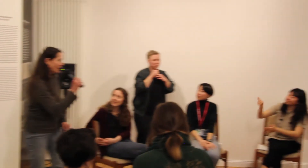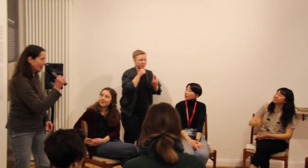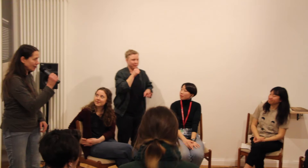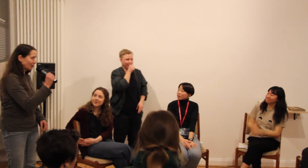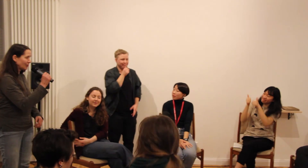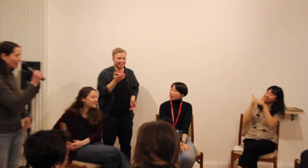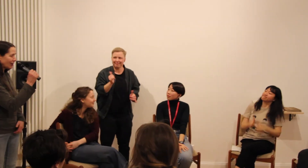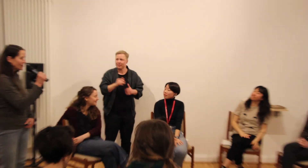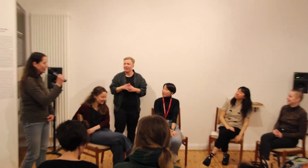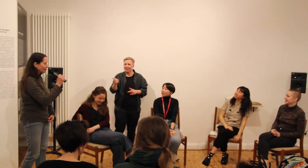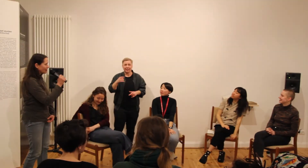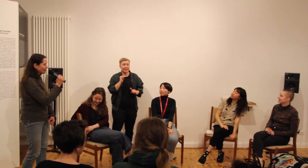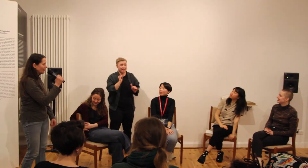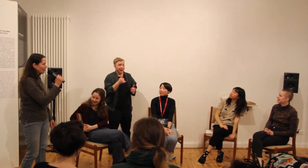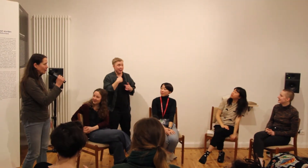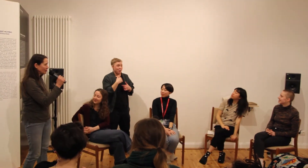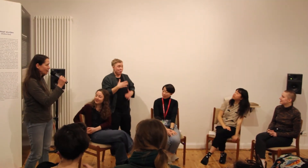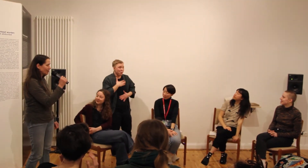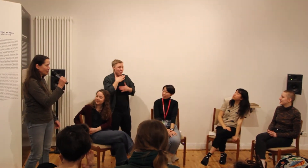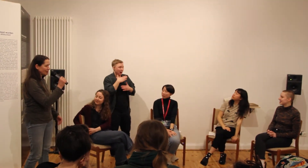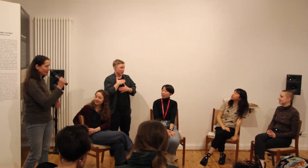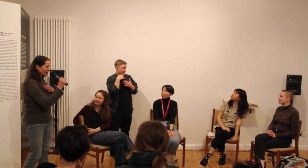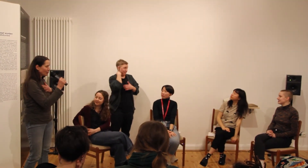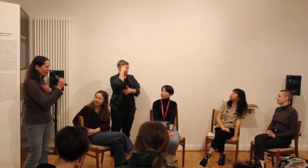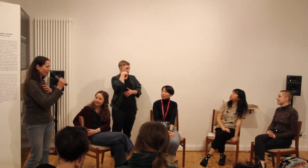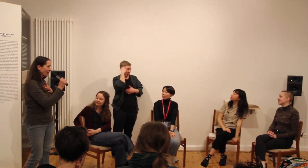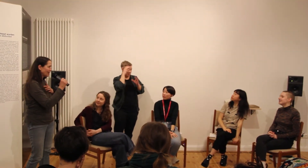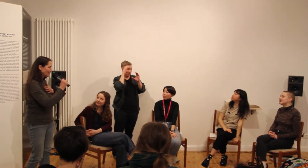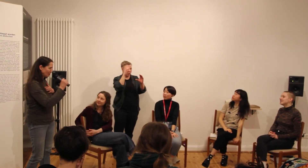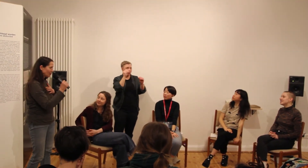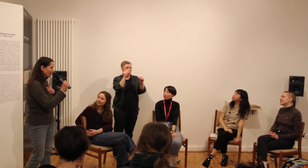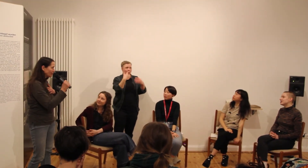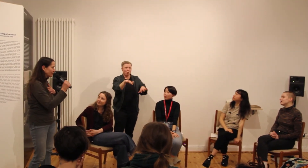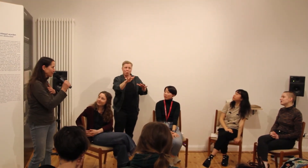Ich bin überrascht über diesen Film und auch sehr emotional betroffen.